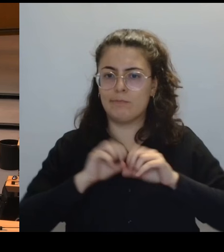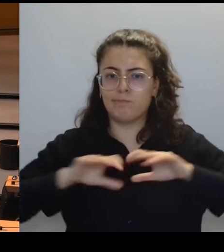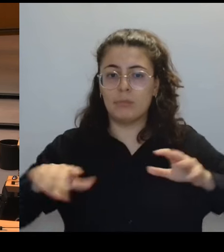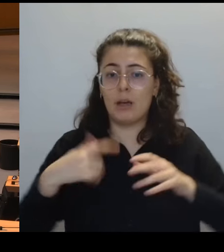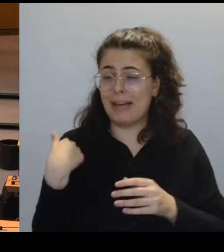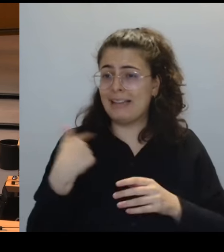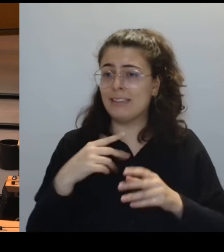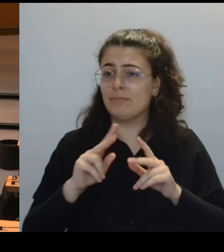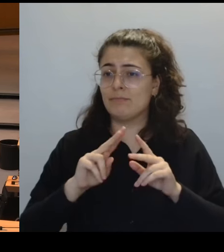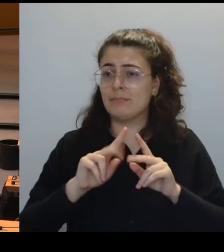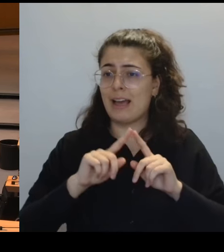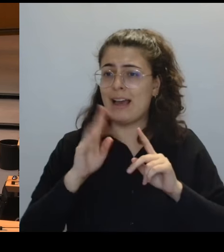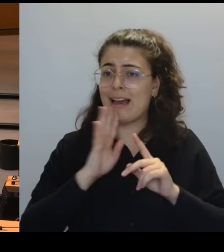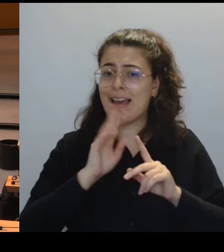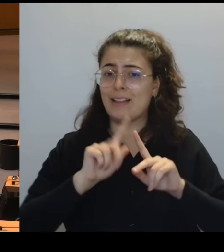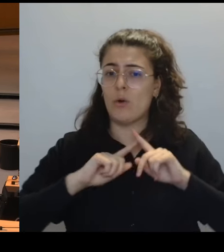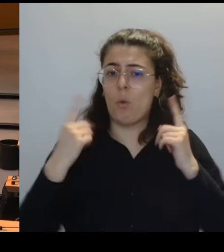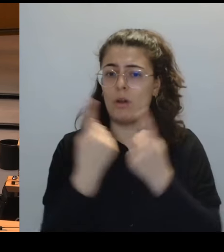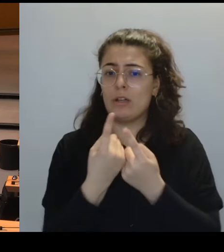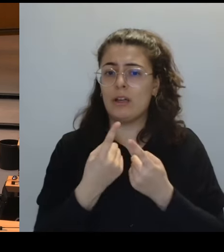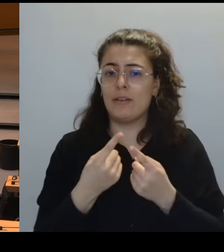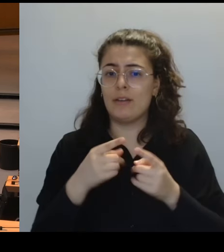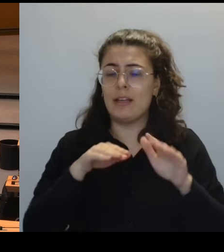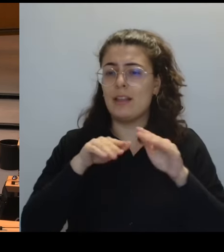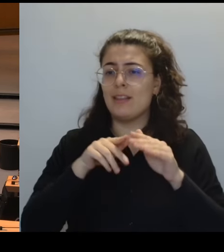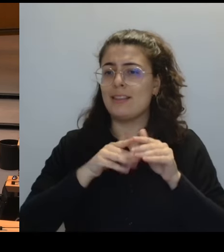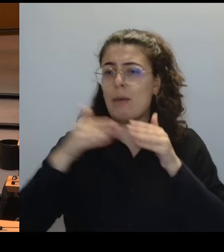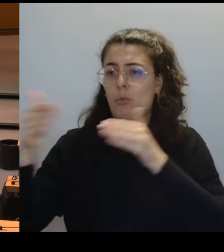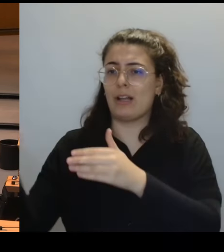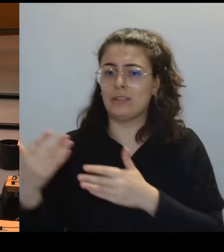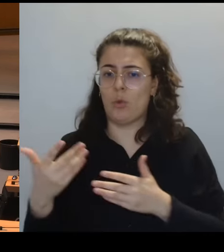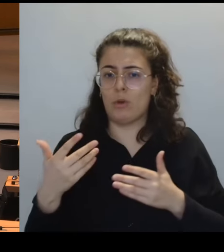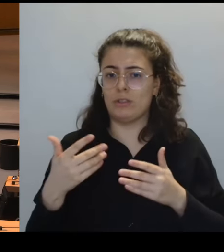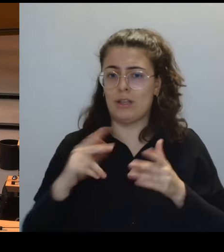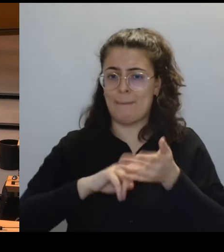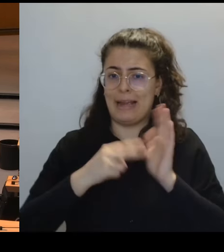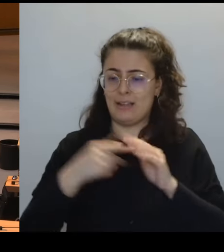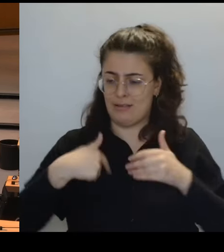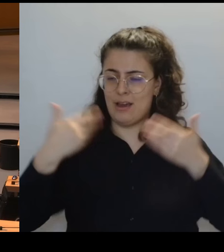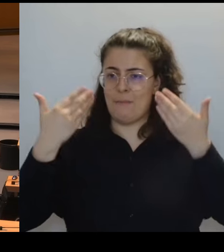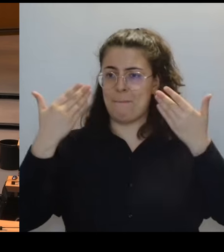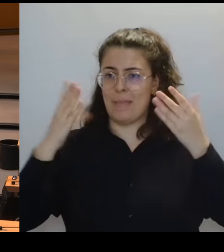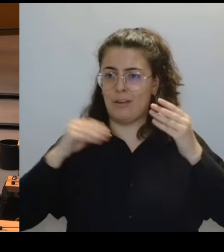gegen uns Menschen mit Migrationsgeschichte ging, bei denen CDU Mitglieder übrigens mitgemacht haben.